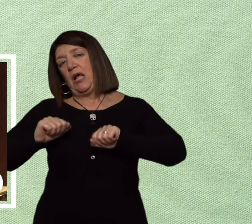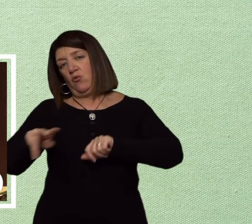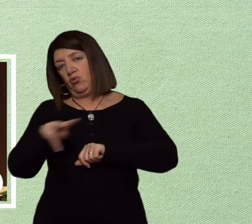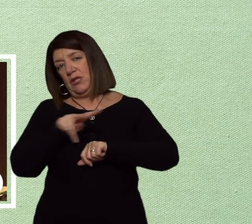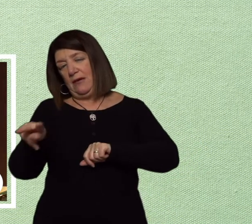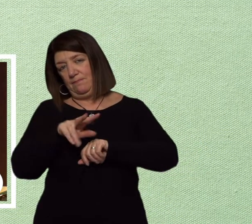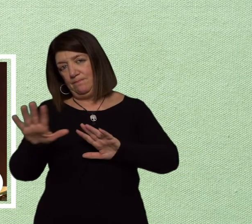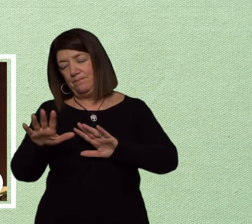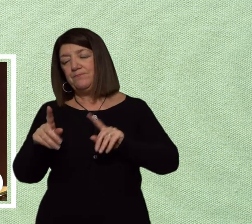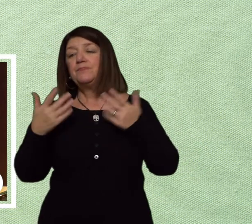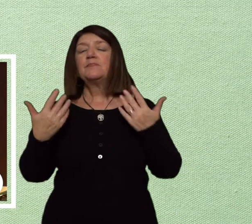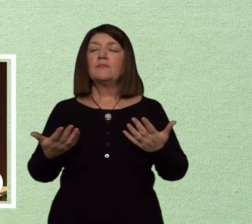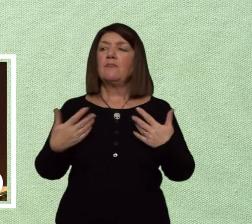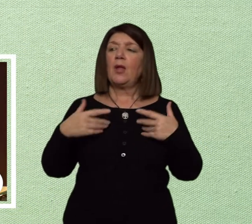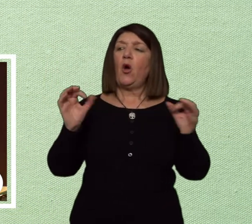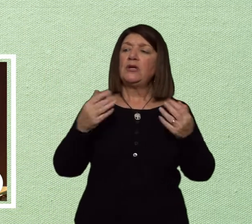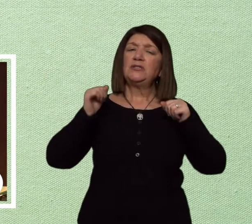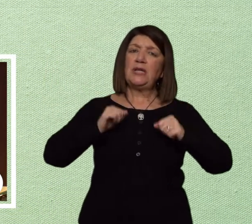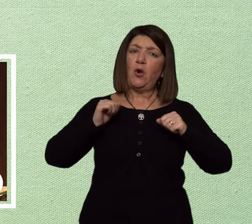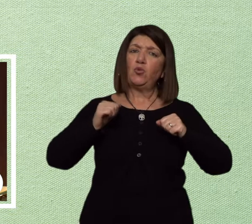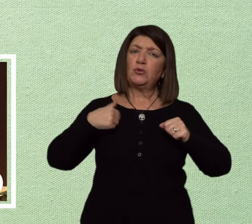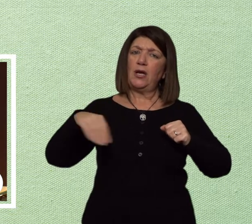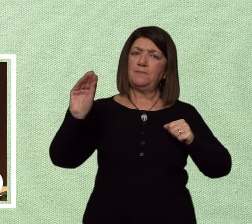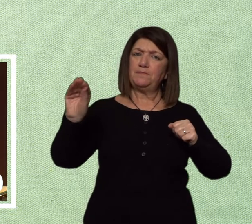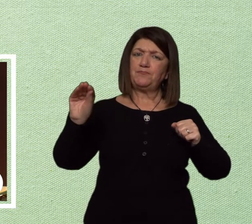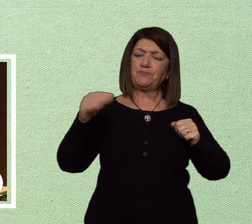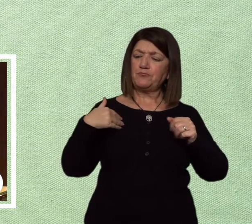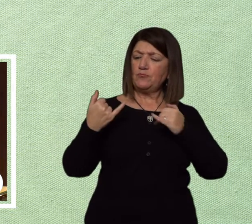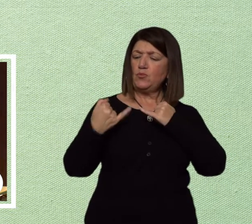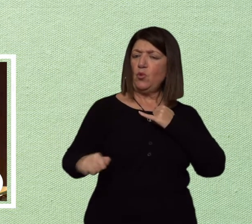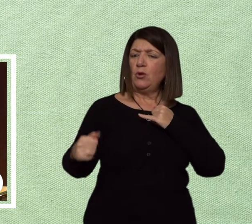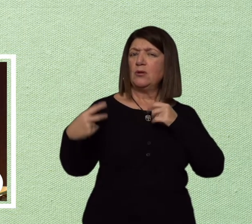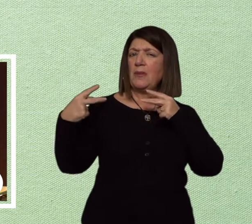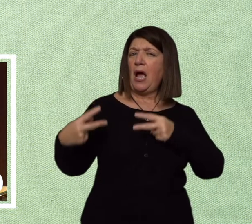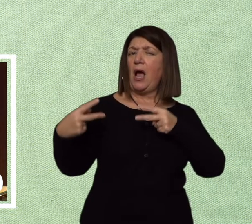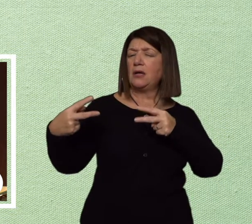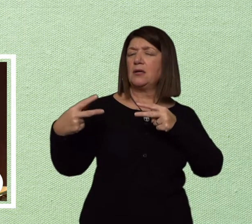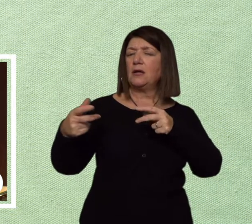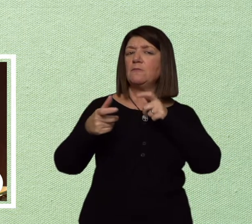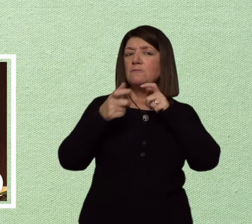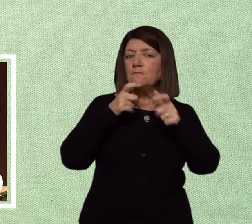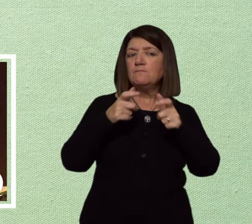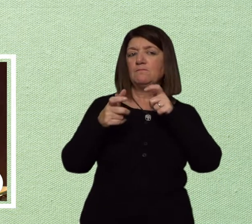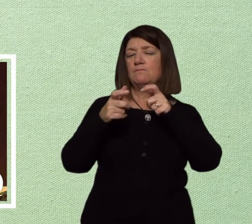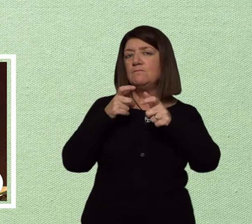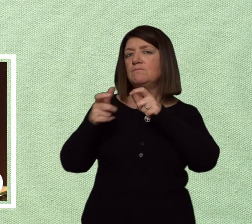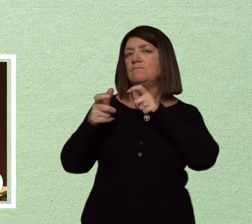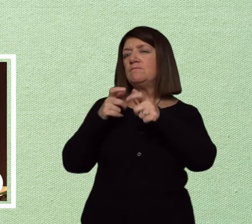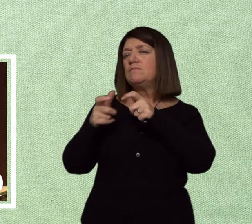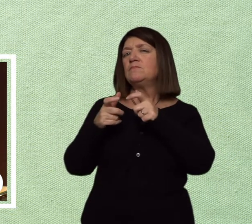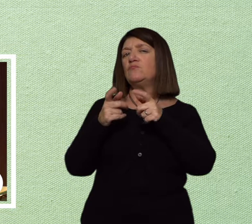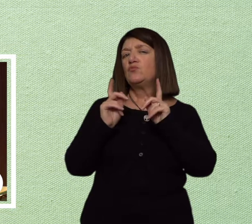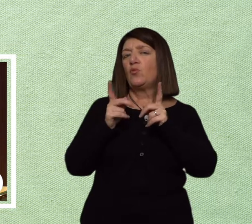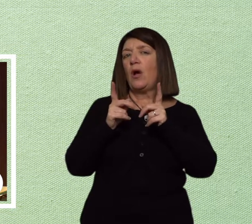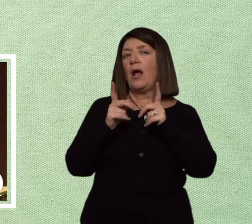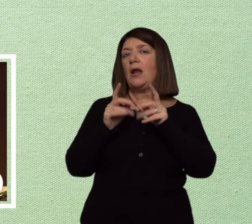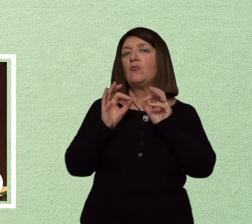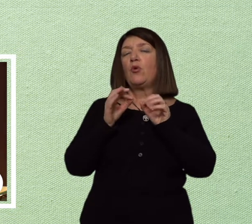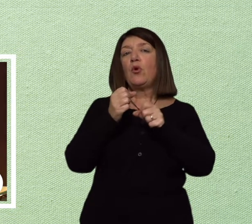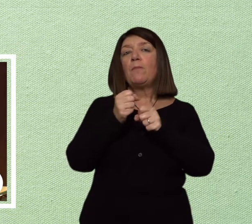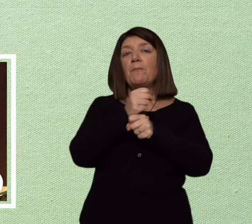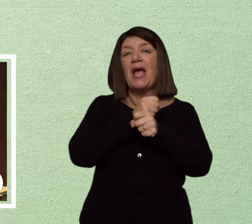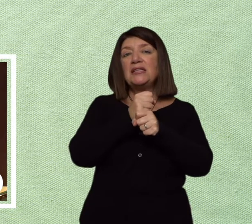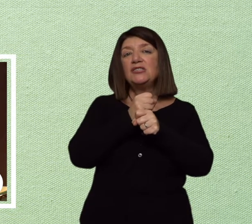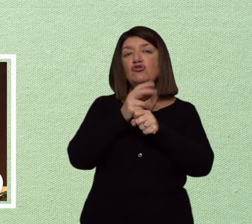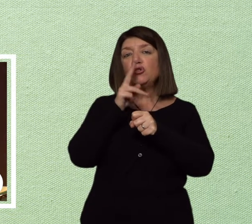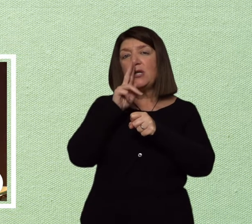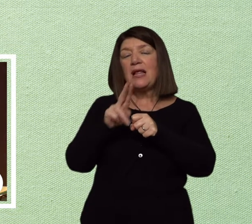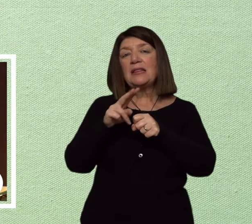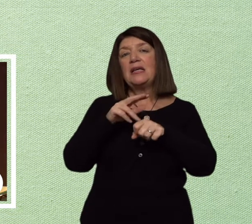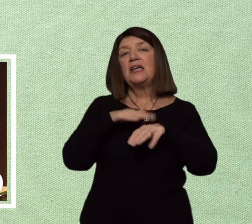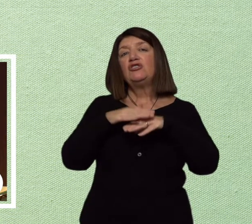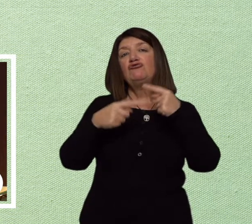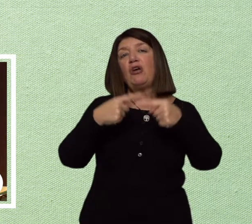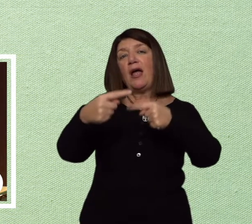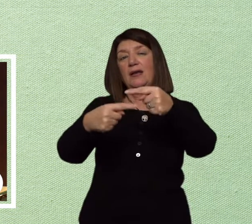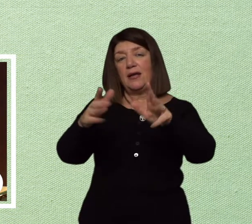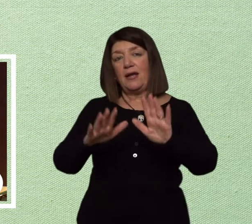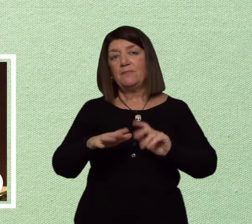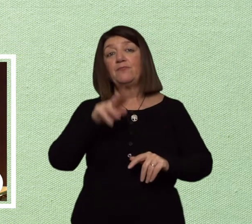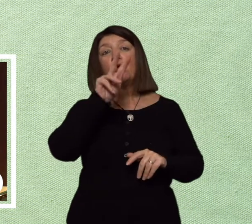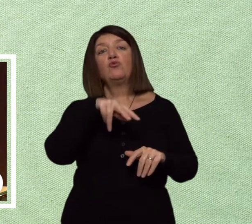tema... negli ultimi anni si sta parlando molto di medicina di genere, addirittura nel 2018 c'è